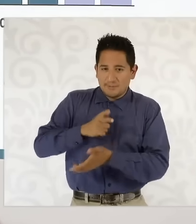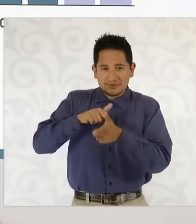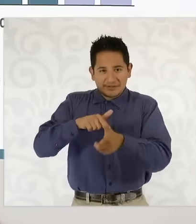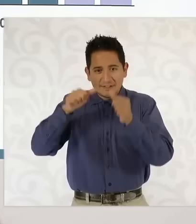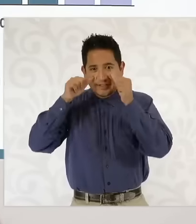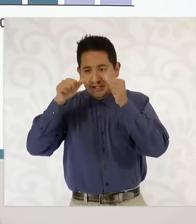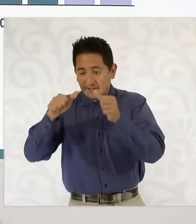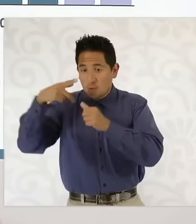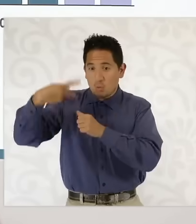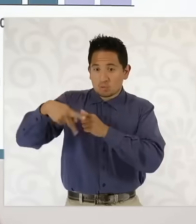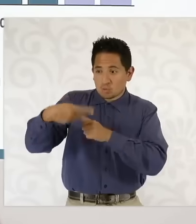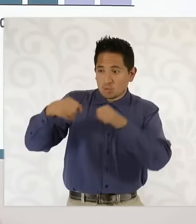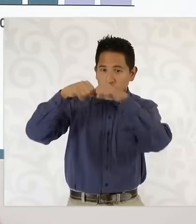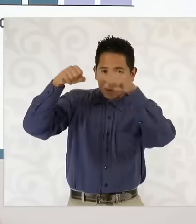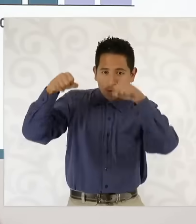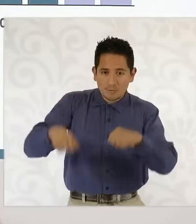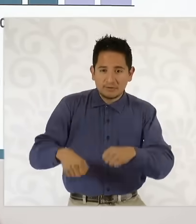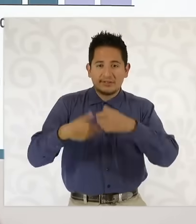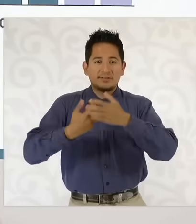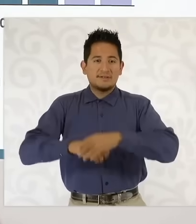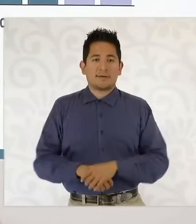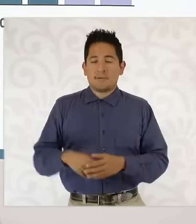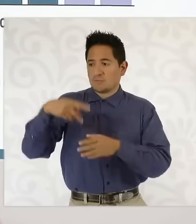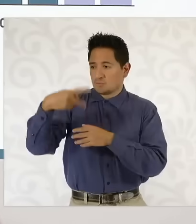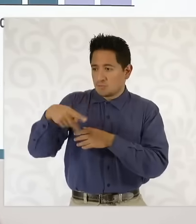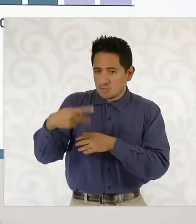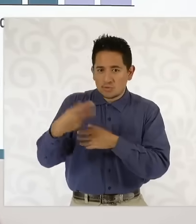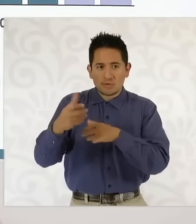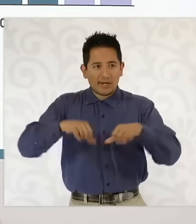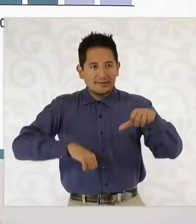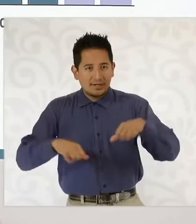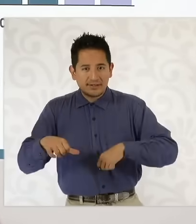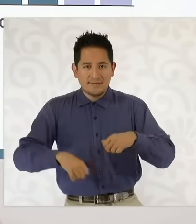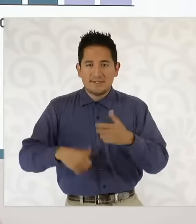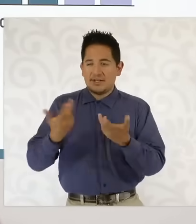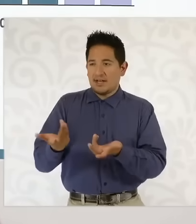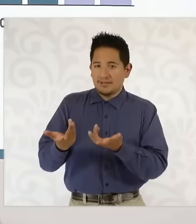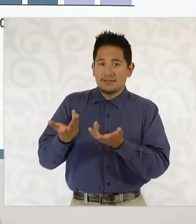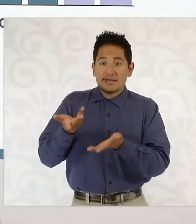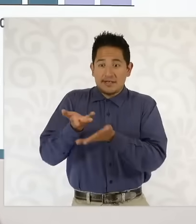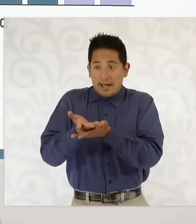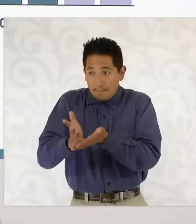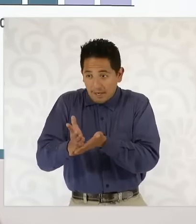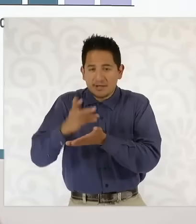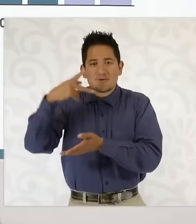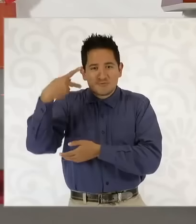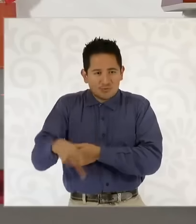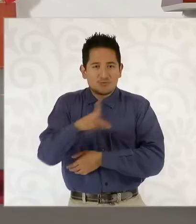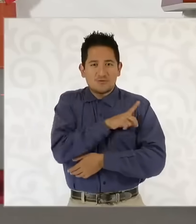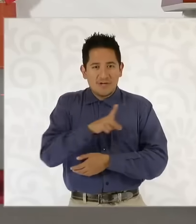que es muy grande y que tiene costos importantes y aparte pagar sus deudas que le dejó Calderón,